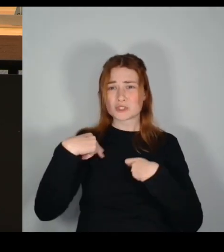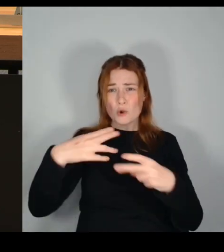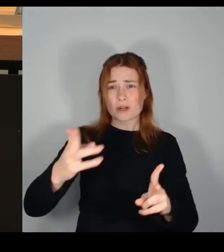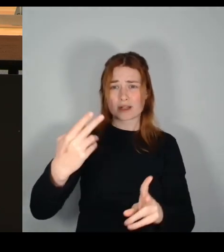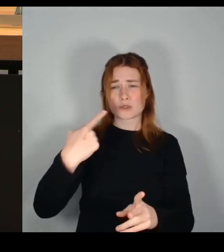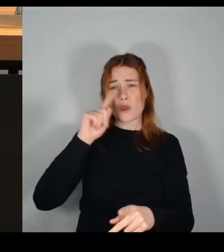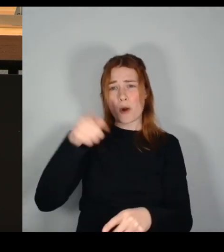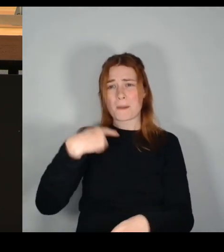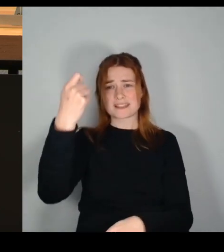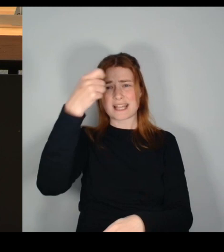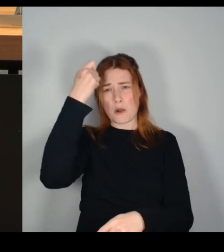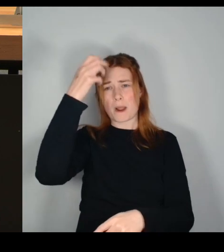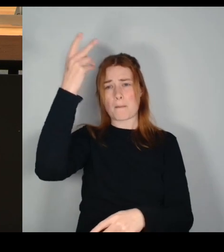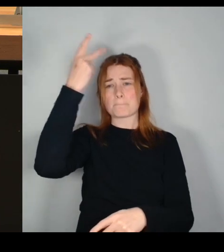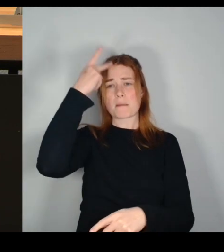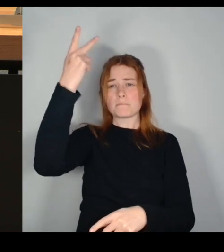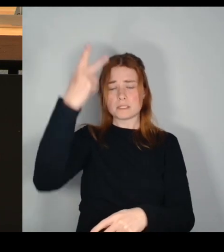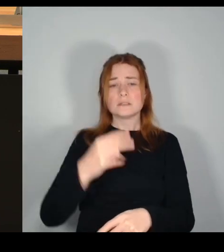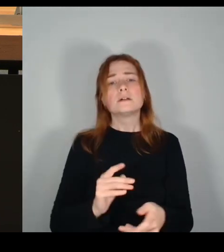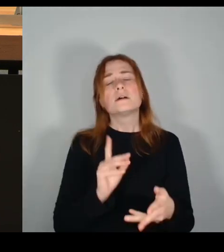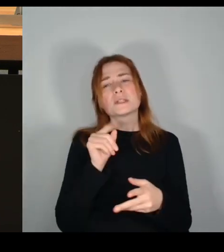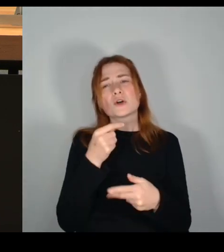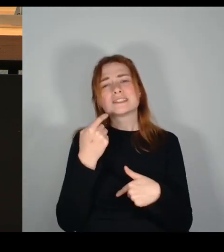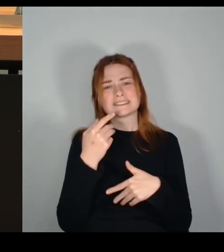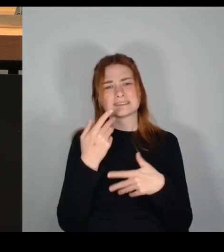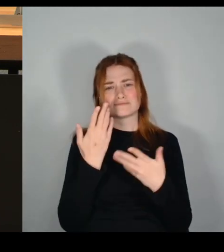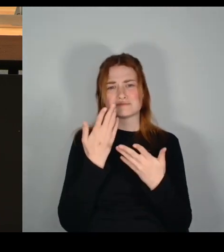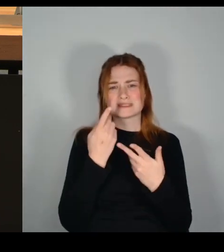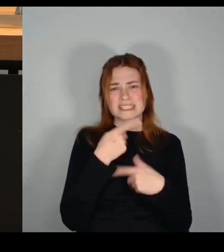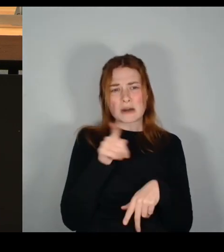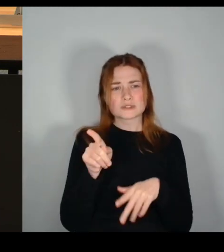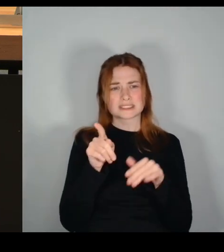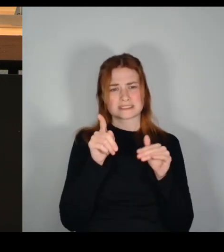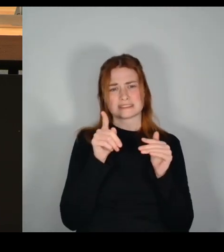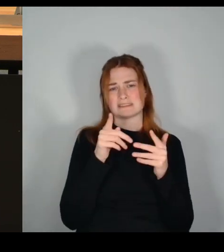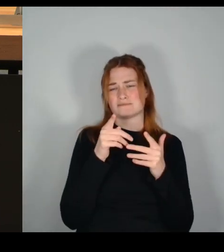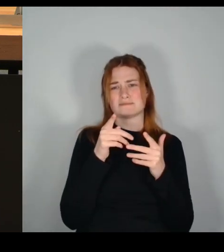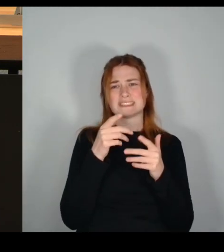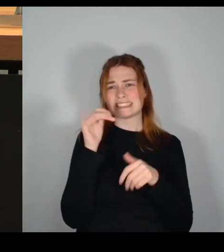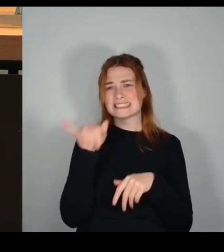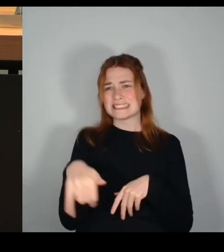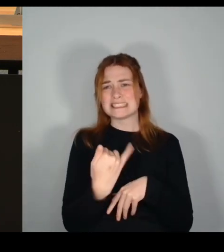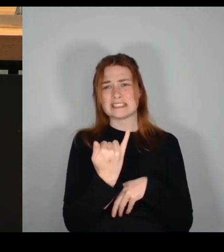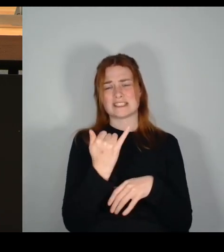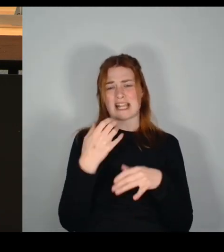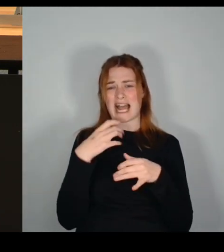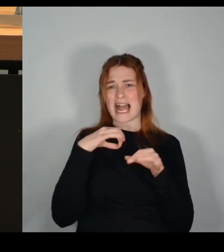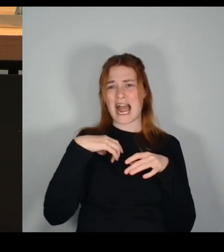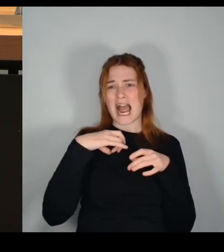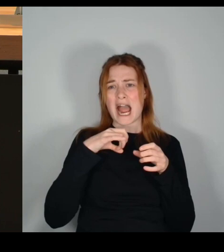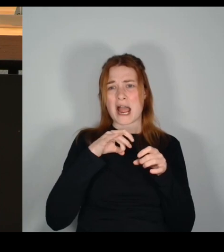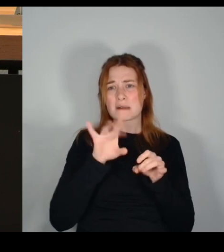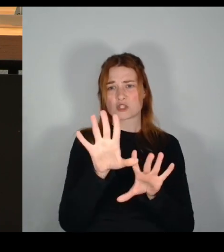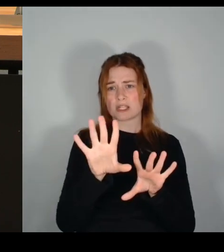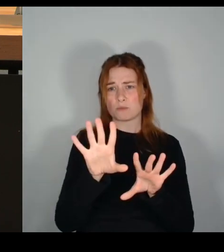Abschiebungen bedroht und haben leider keinen sicheren Aufenthalt hier in Deutschland. Dabei haben Abgeordnete